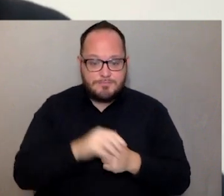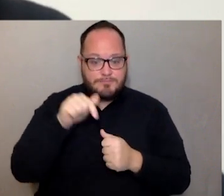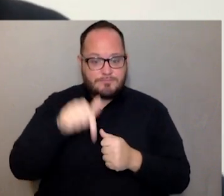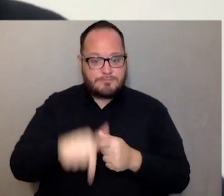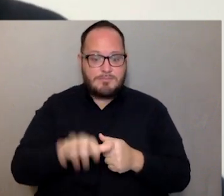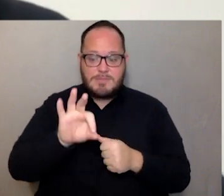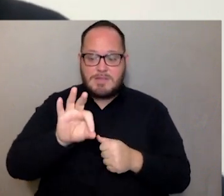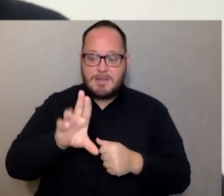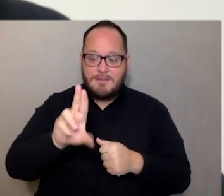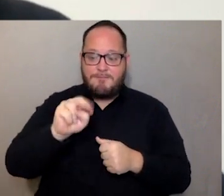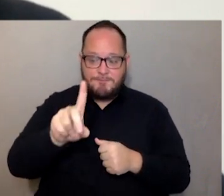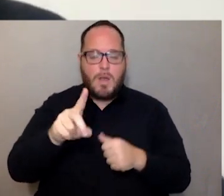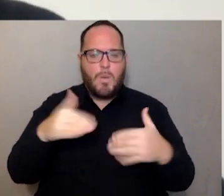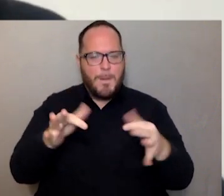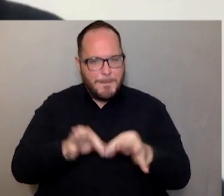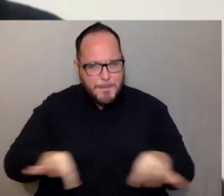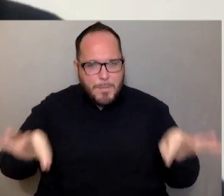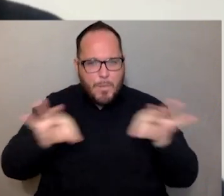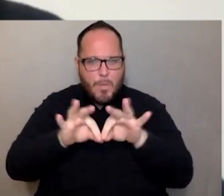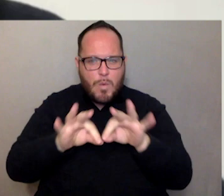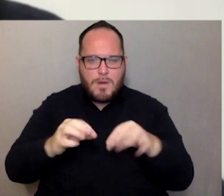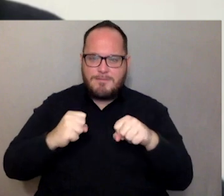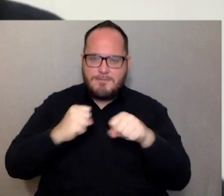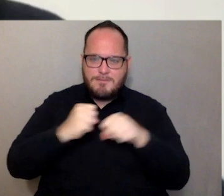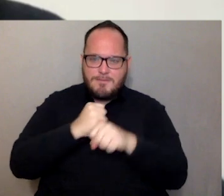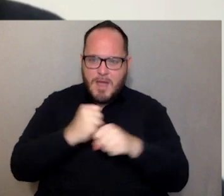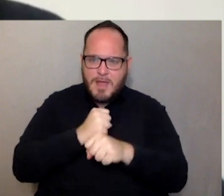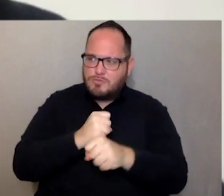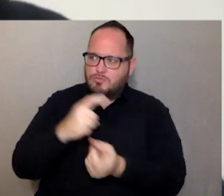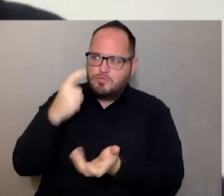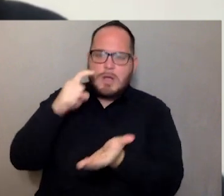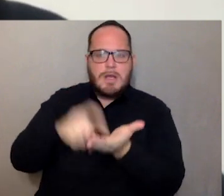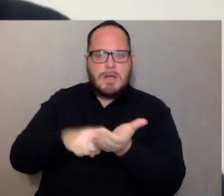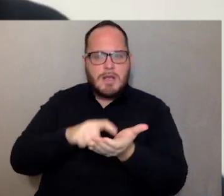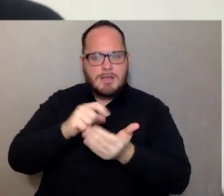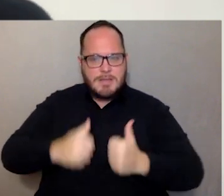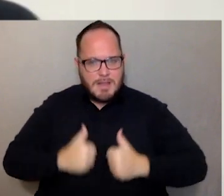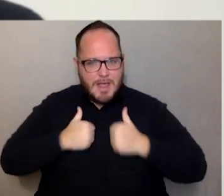OF ALL OREGONIANS .